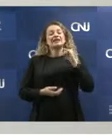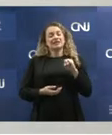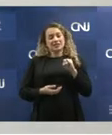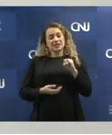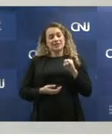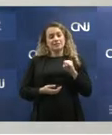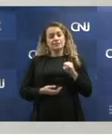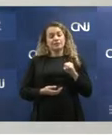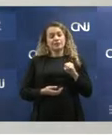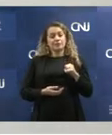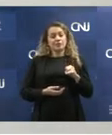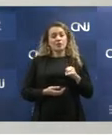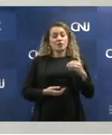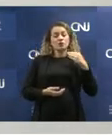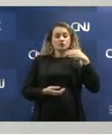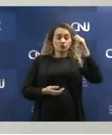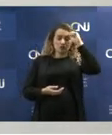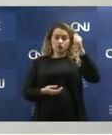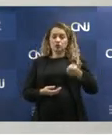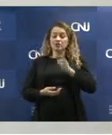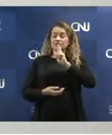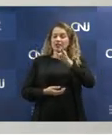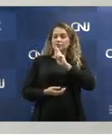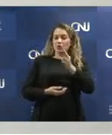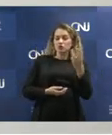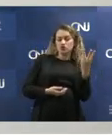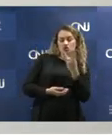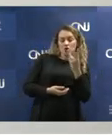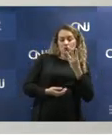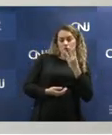Ele respondia pelos três regimes de cumprimento de pena.